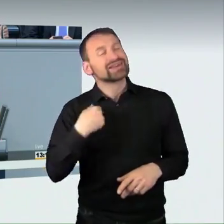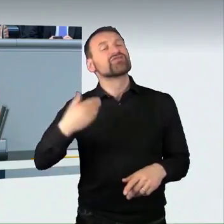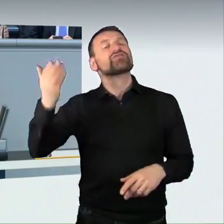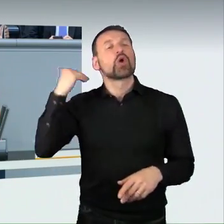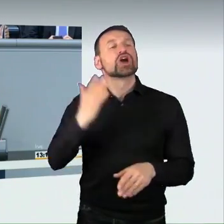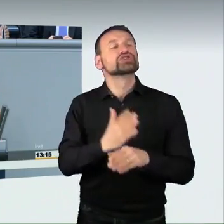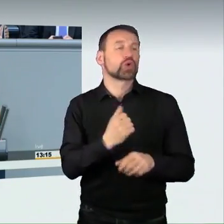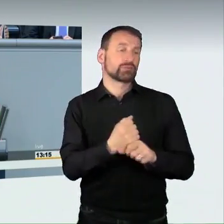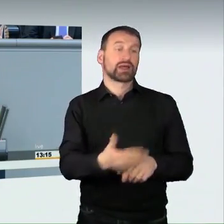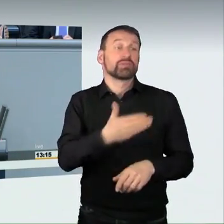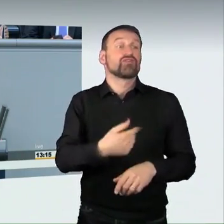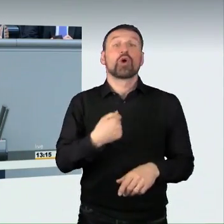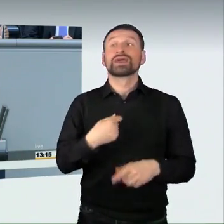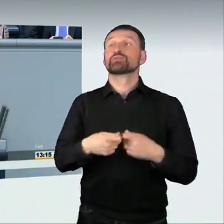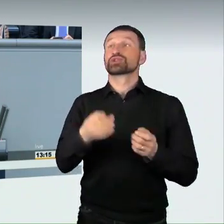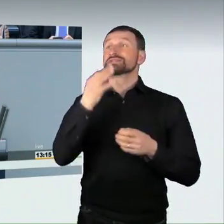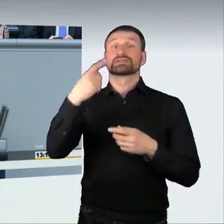als ich noch keine Bundestagsabgeordnete war. Stellen Sie sich das vor!